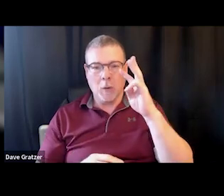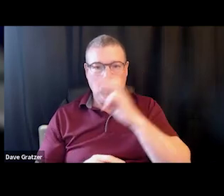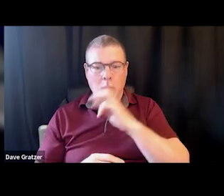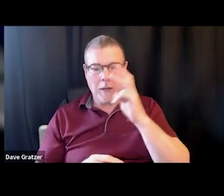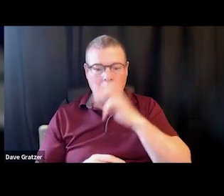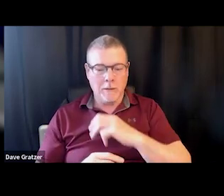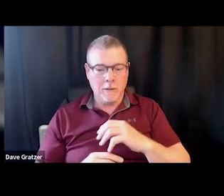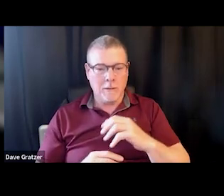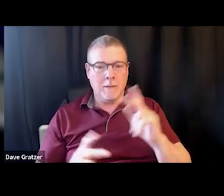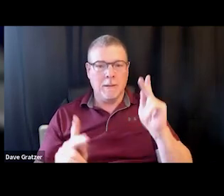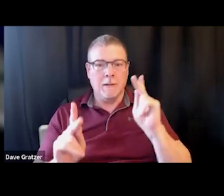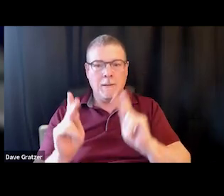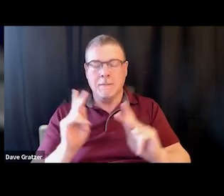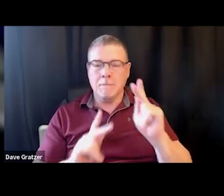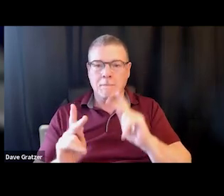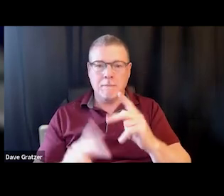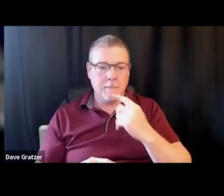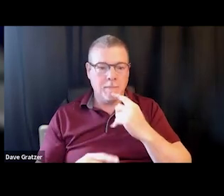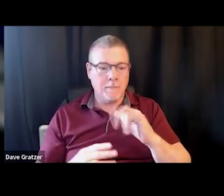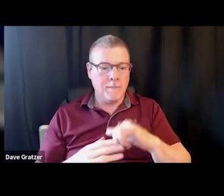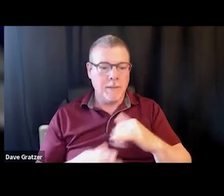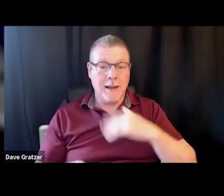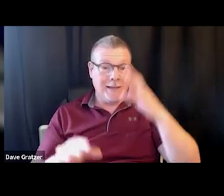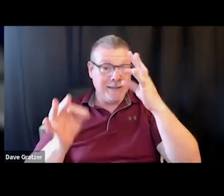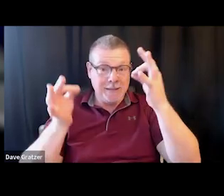la gente decía que mi toma de decisiones y esas cosas